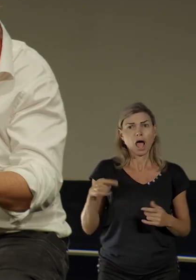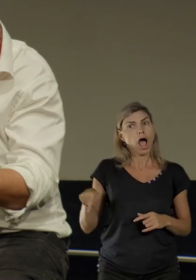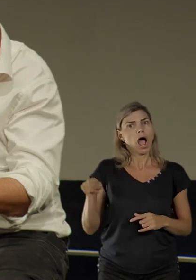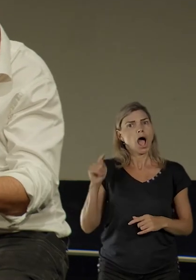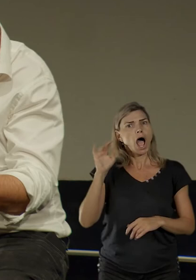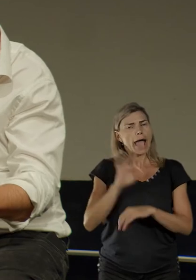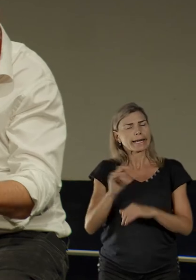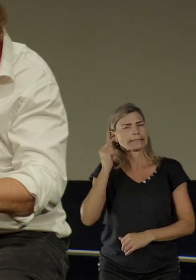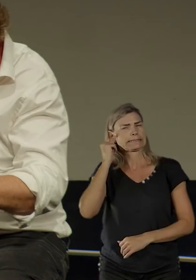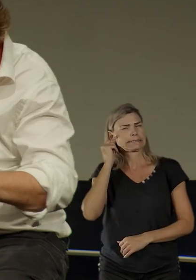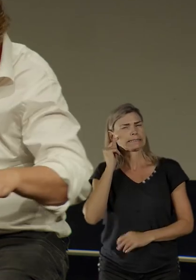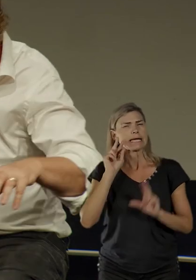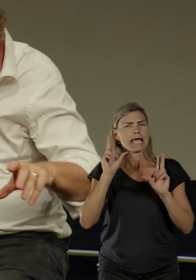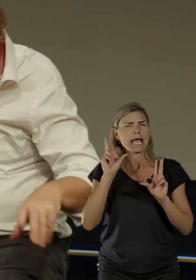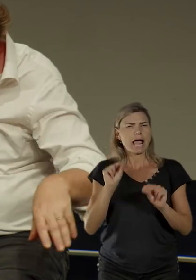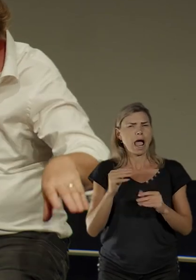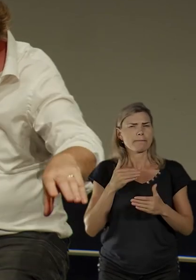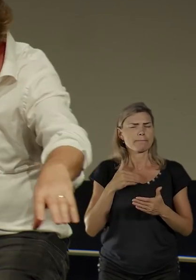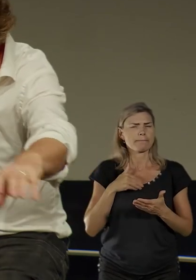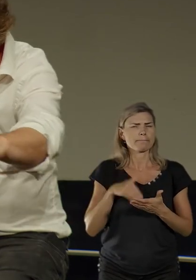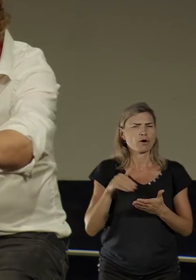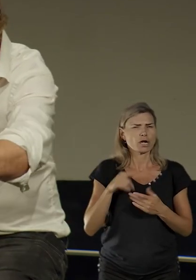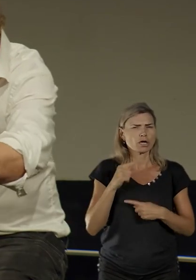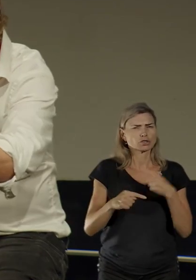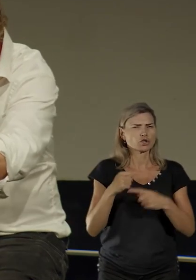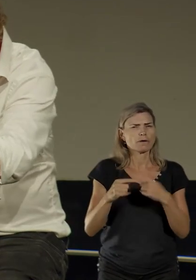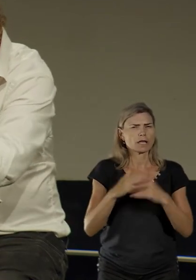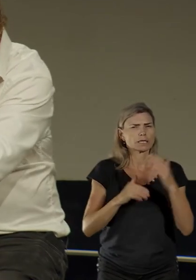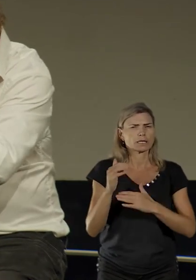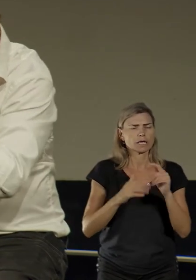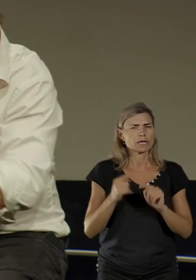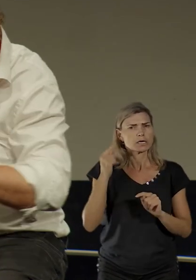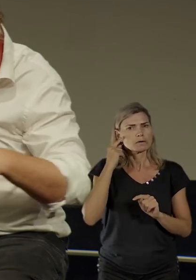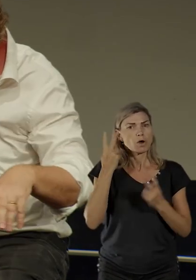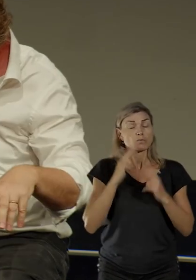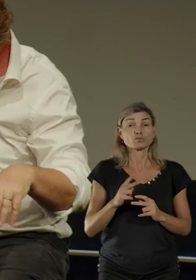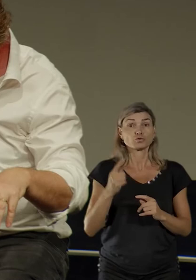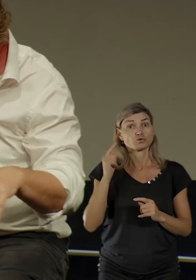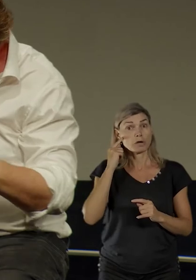A jedna z tezí byla, že se budou posilovat města typu Mělník, Kladno a podobně.